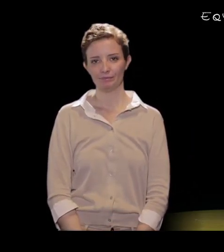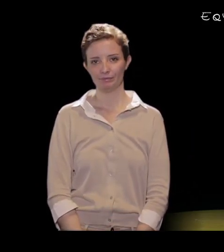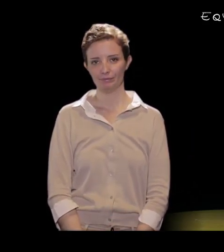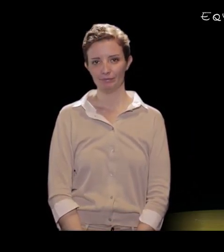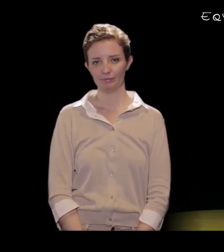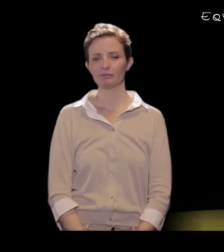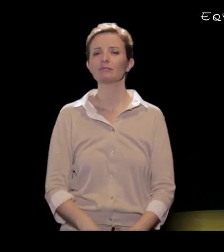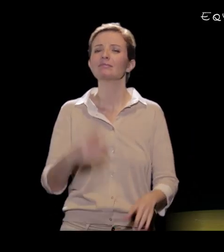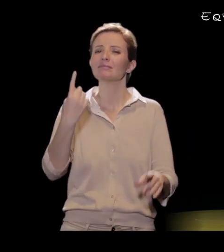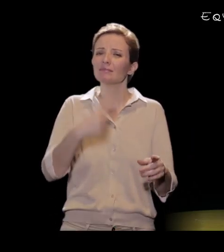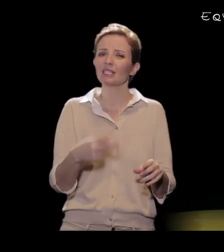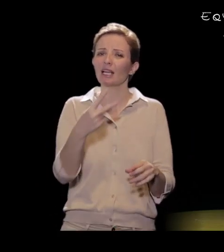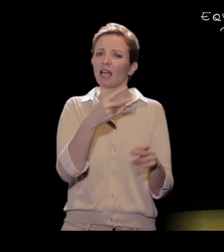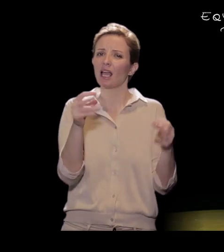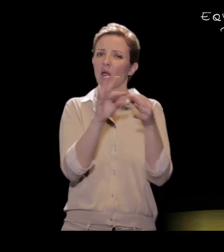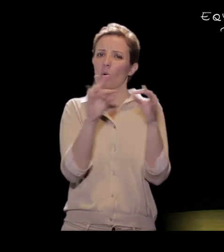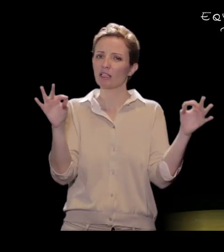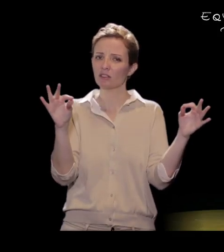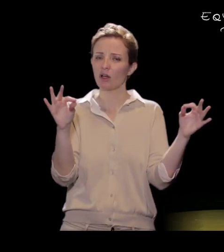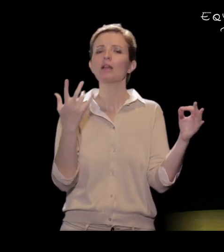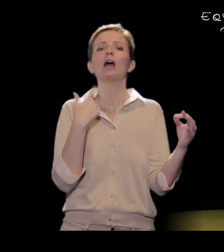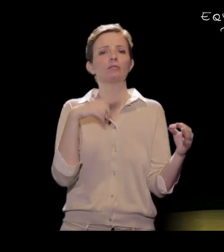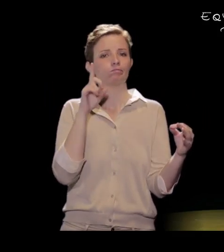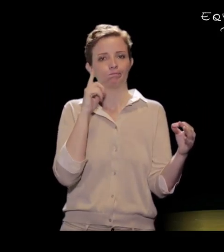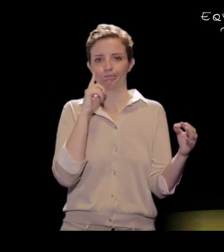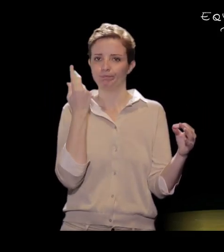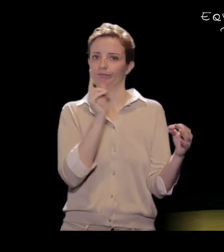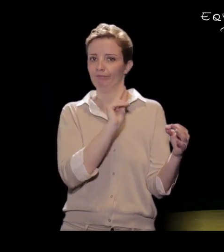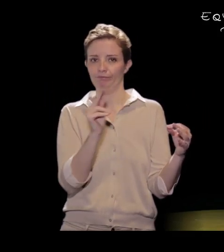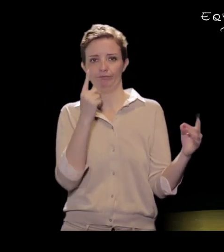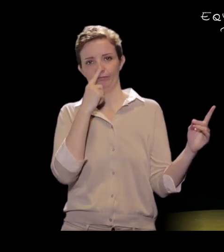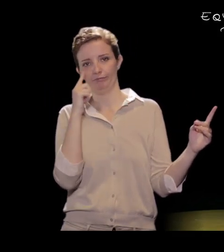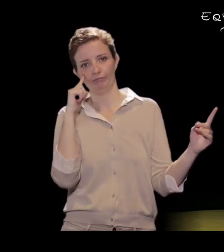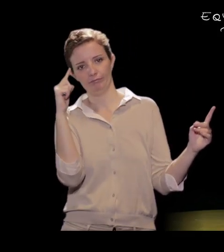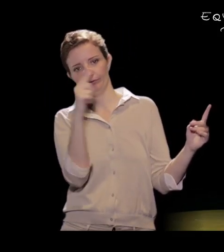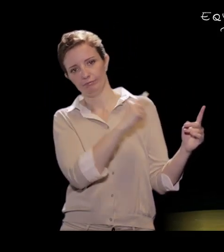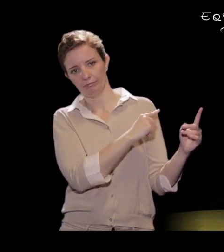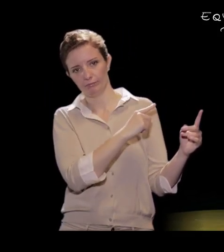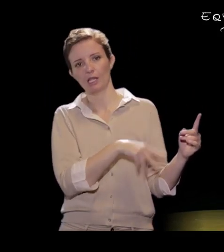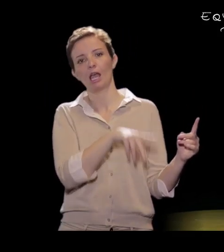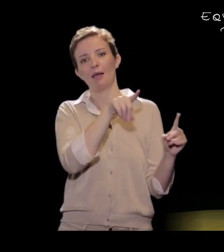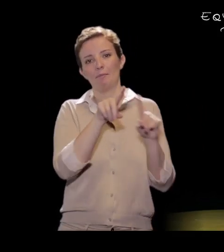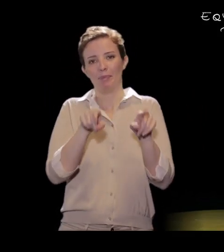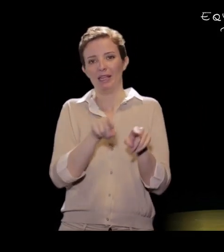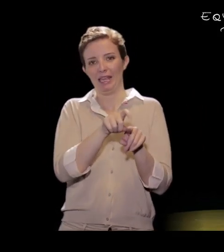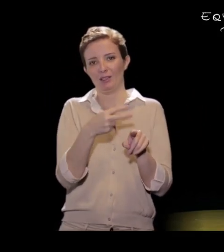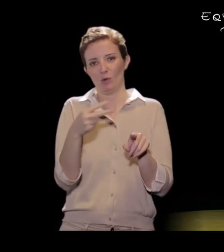Sono delle equazioni che scritte nella forma polinomiale, nella forma canonica...